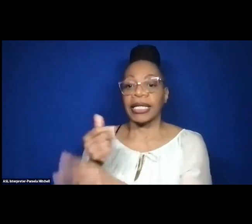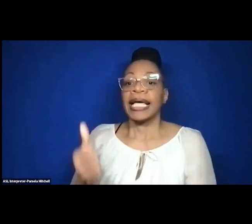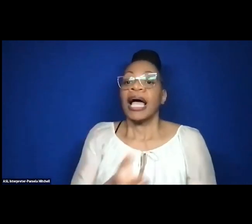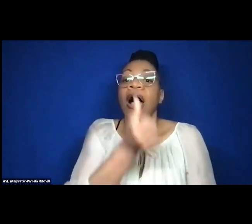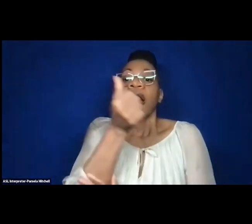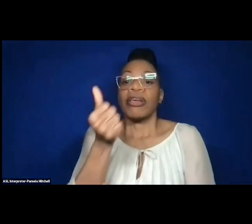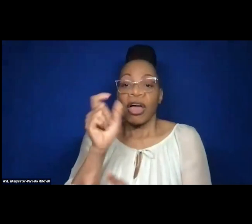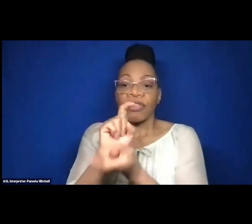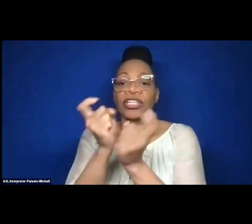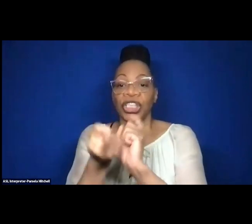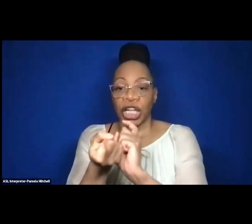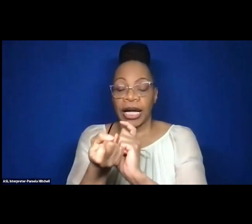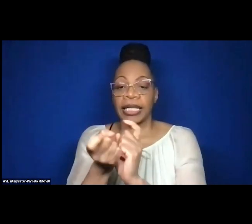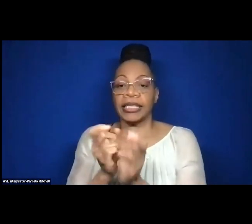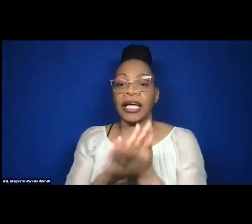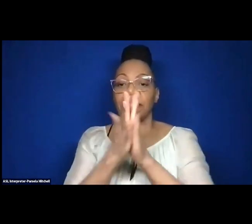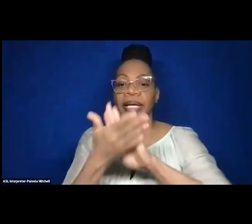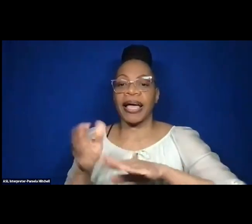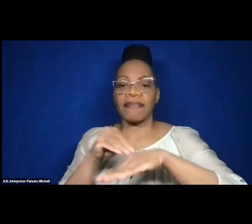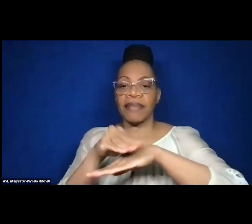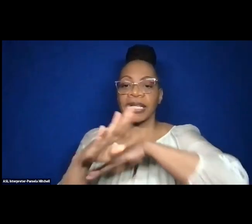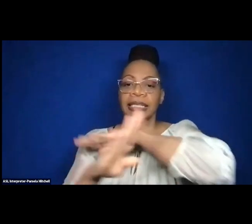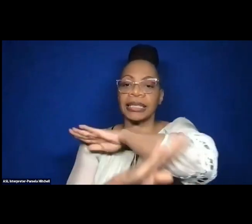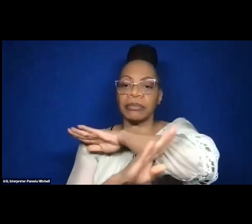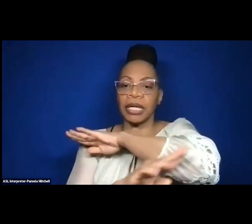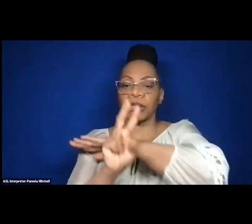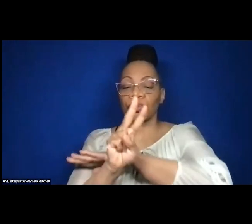que entró en vigor el 24 de septiembre de 2024,